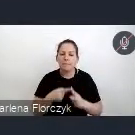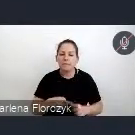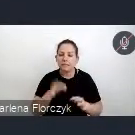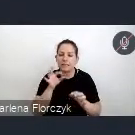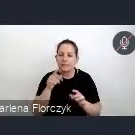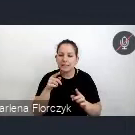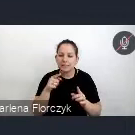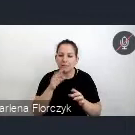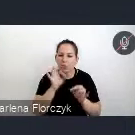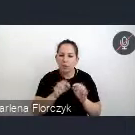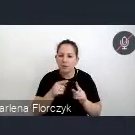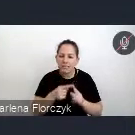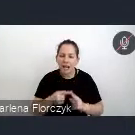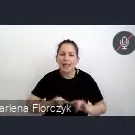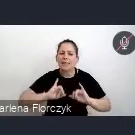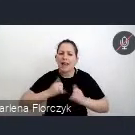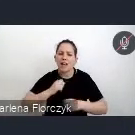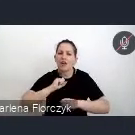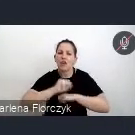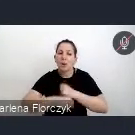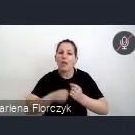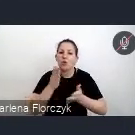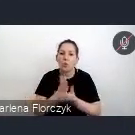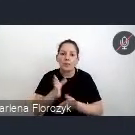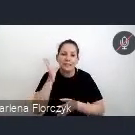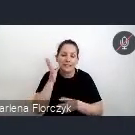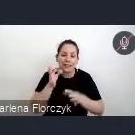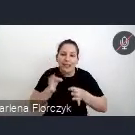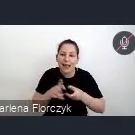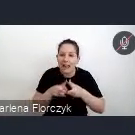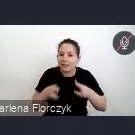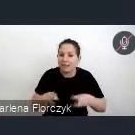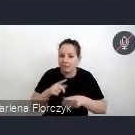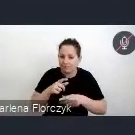jakie działania już są realizowane w mieście od wielu lat,